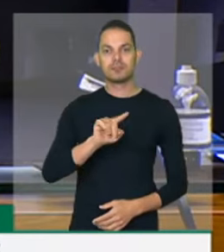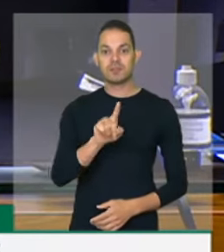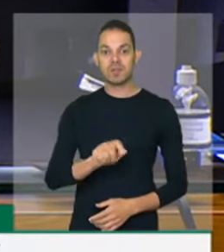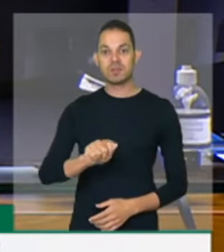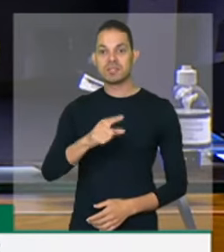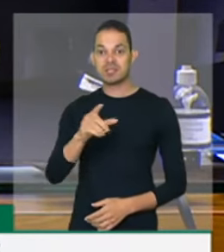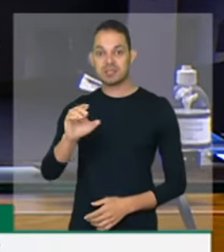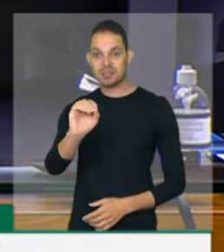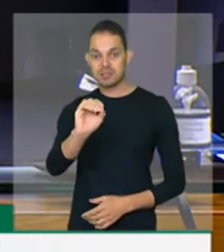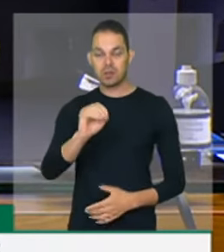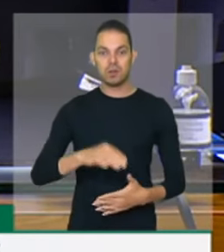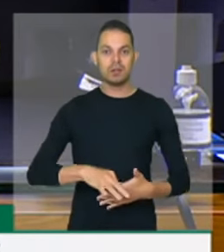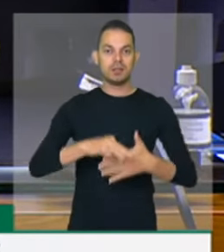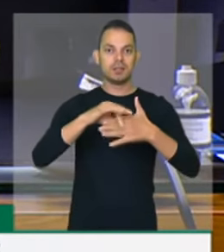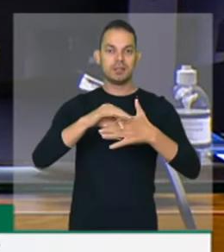LIDERANÇA DO REPUBLICANOS. -- [DEPUTADO]: SENHOR